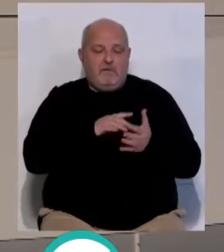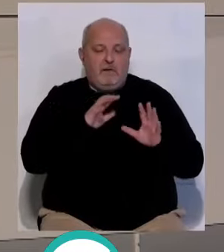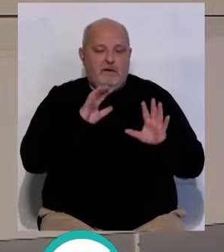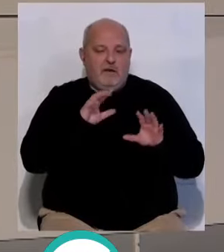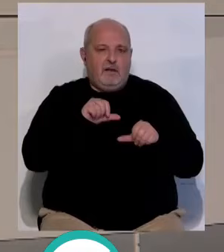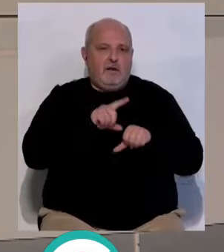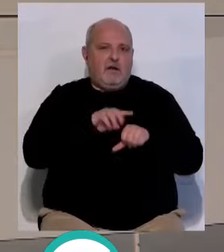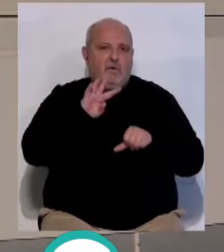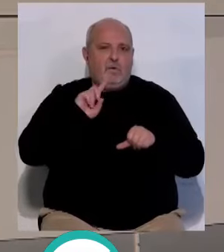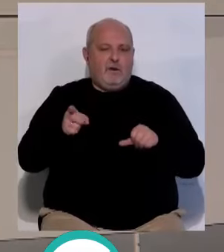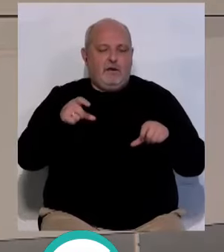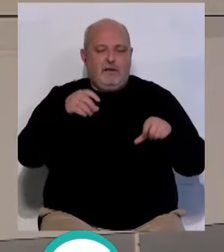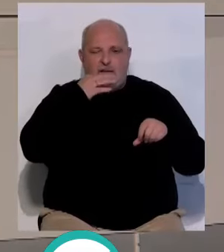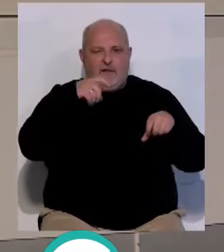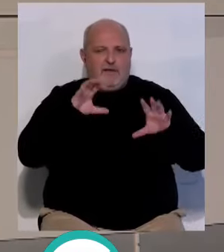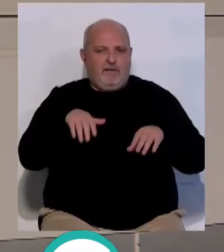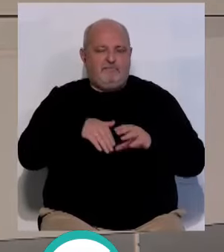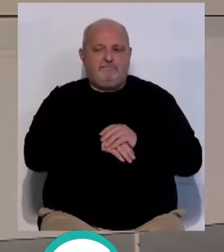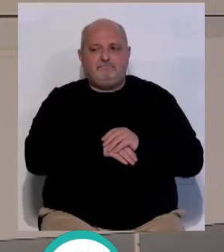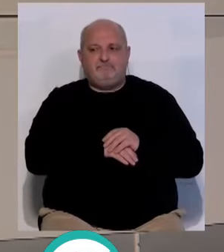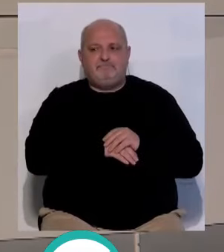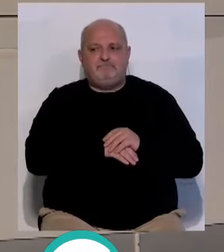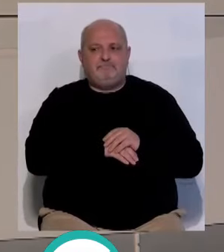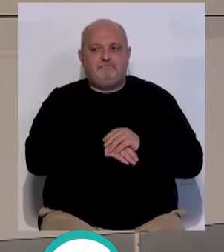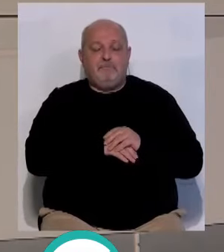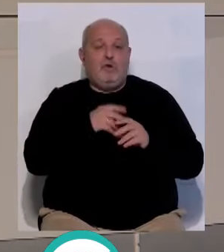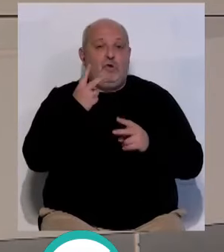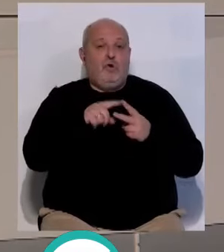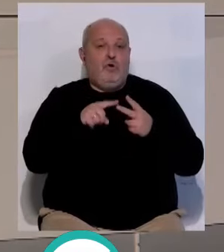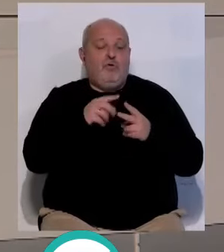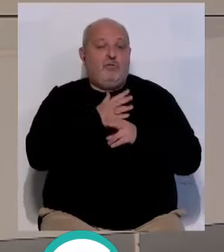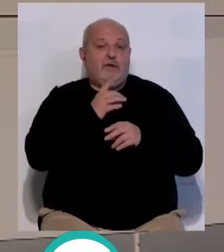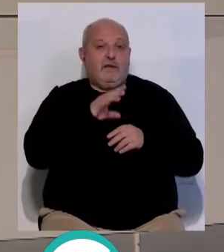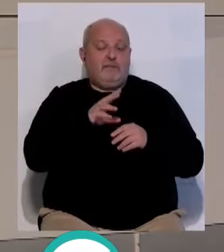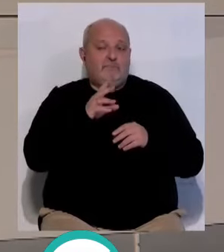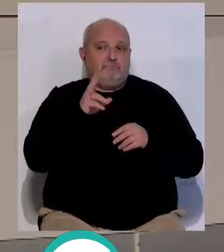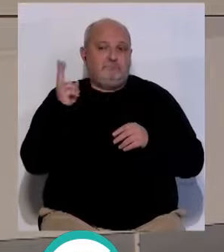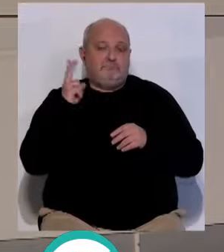partir de las 4:15 de la tarde y vamos con dos futbolistas a continuación que Con todo